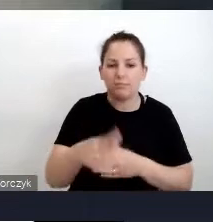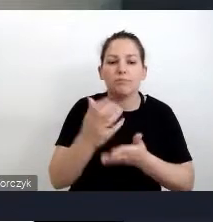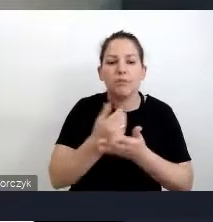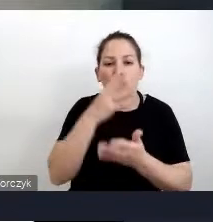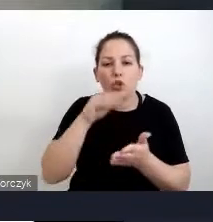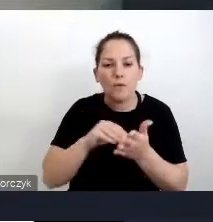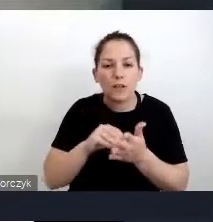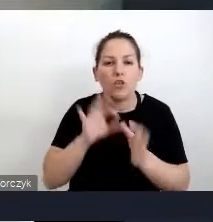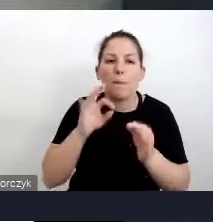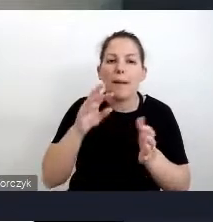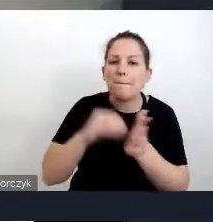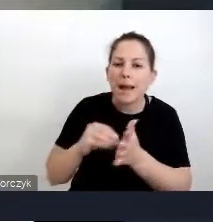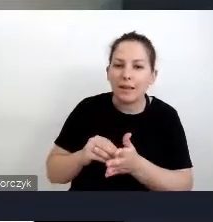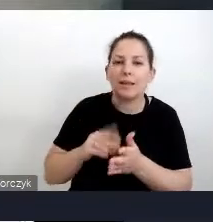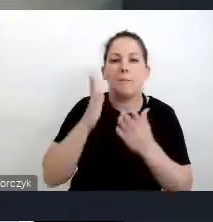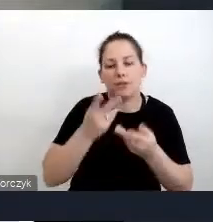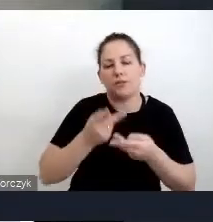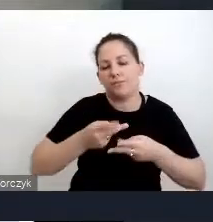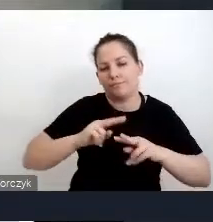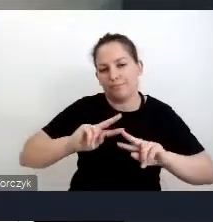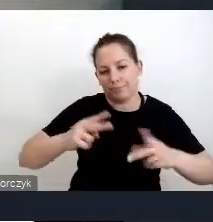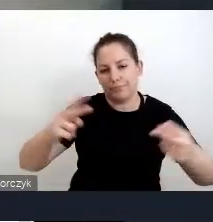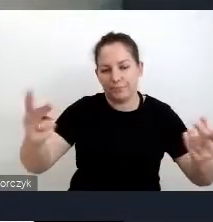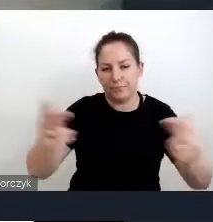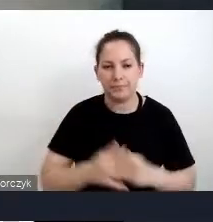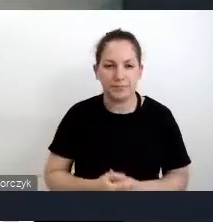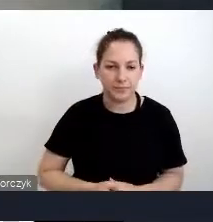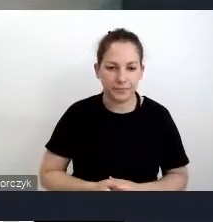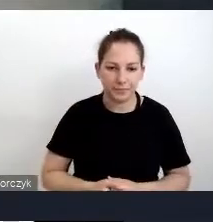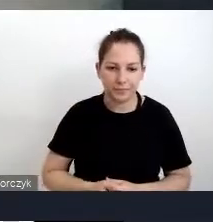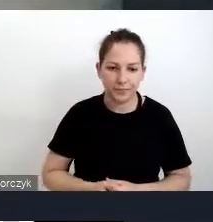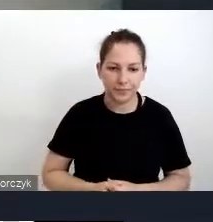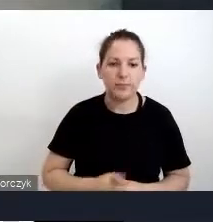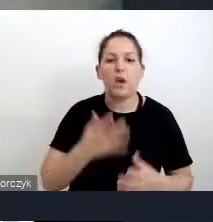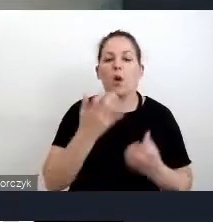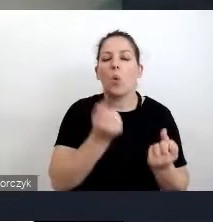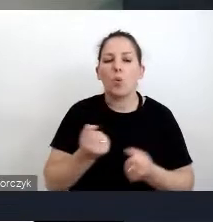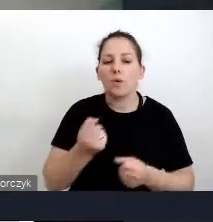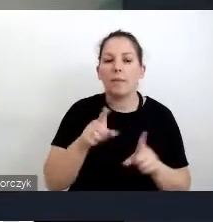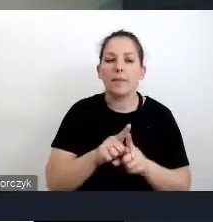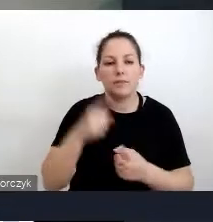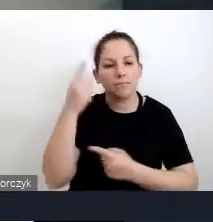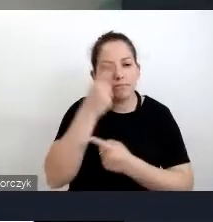którymi będziemy się szeroko dzielić. Stosujemy również podejście partycypacyjne